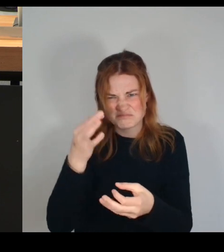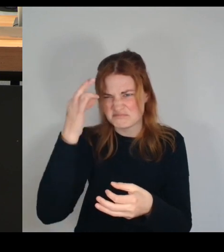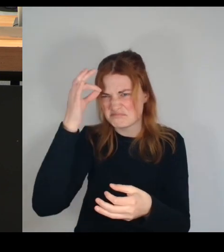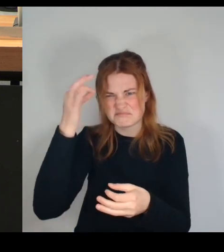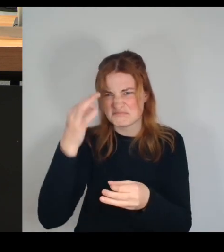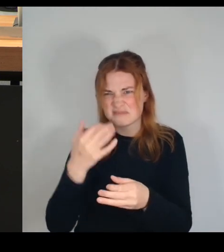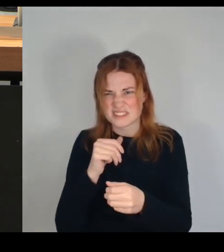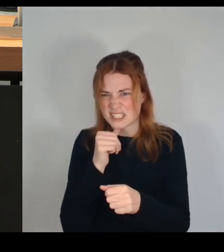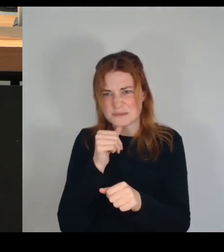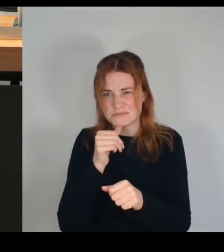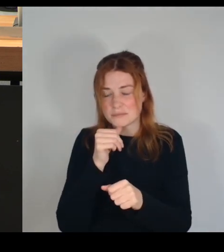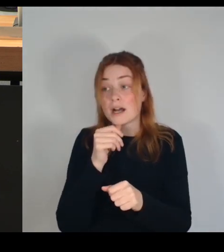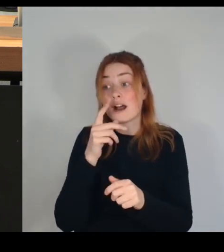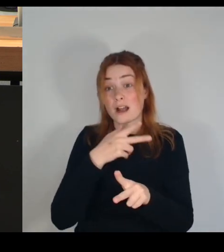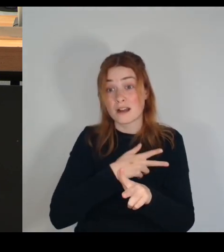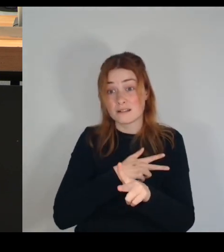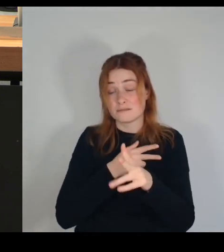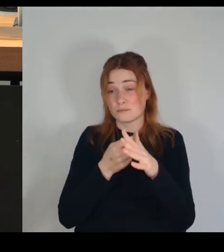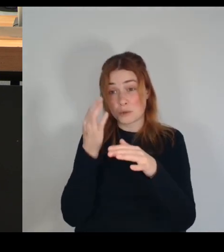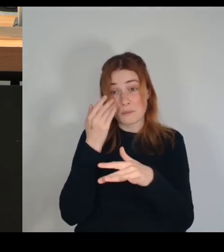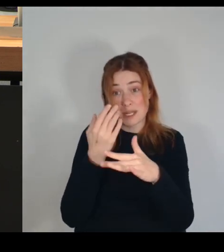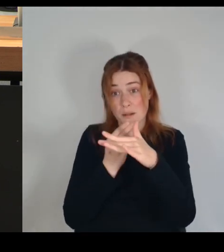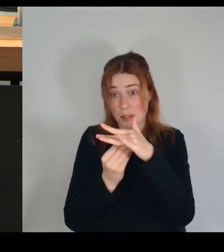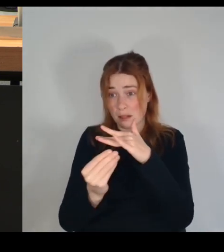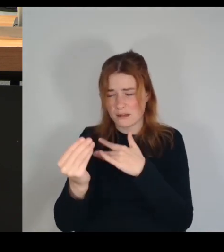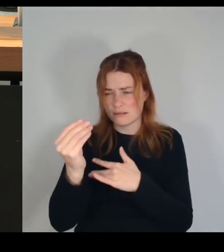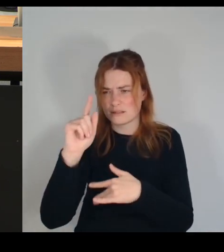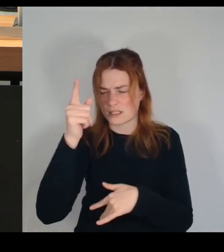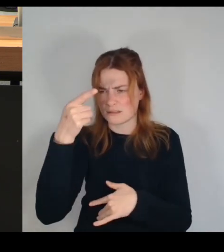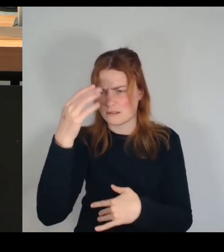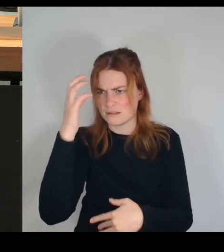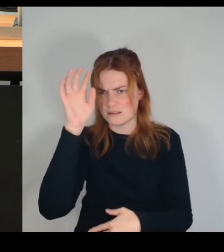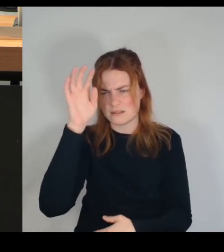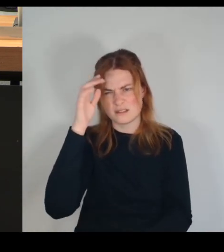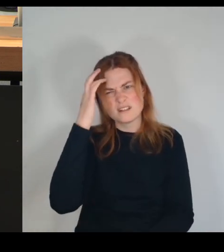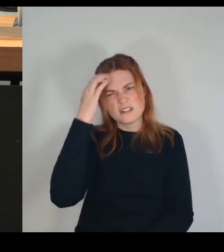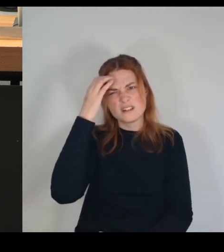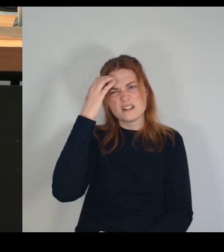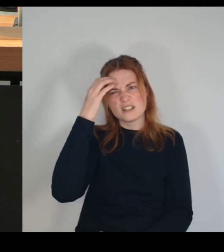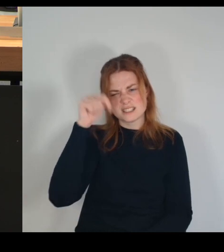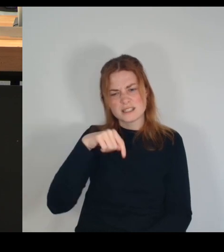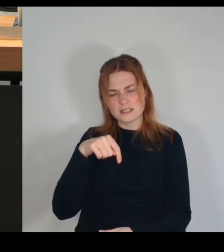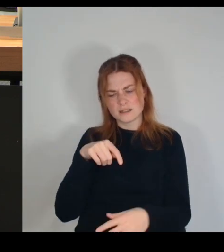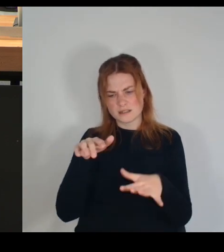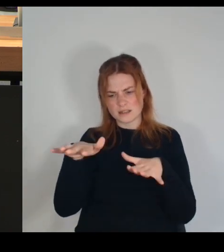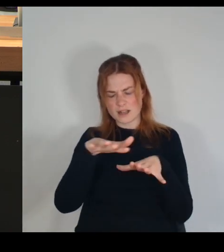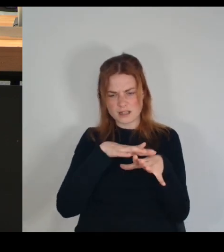viele Menschen zu uns ins Land gekommen. Ich komme ganz am Ende der Rede dazu, wie sie das